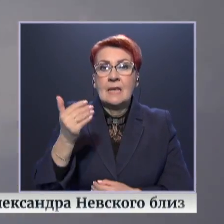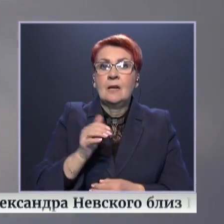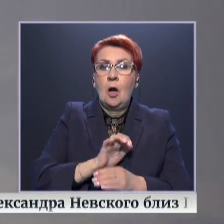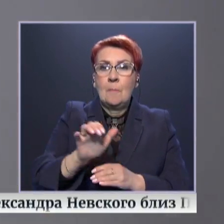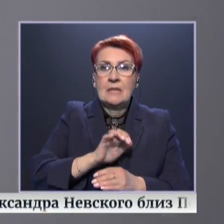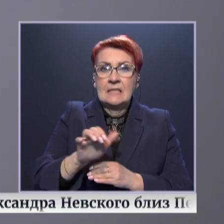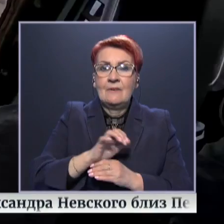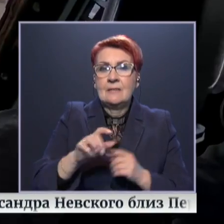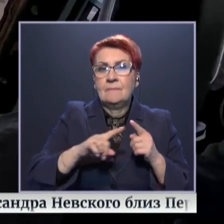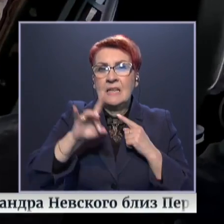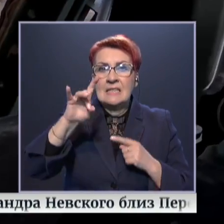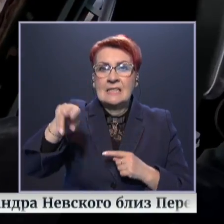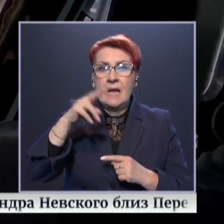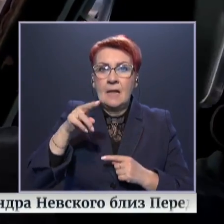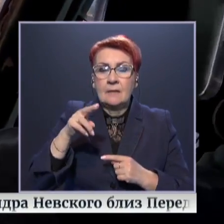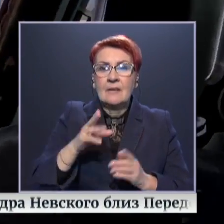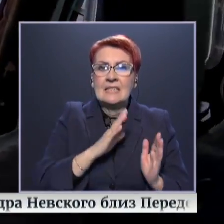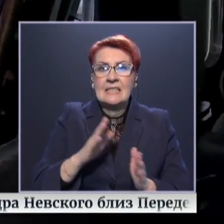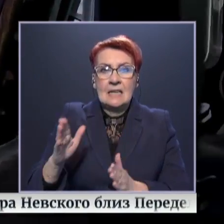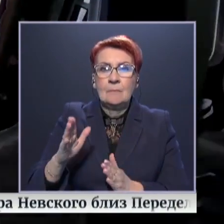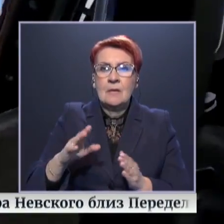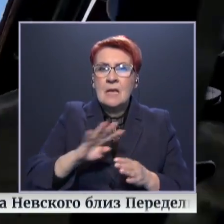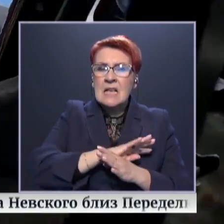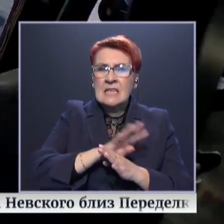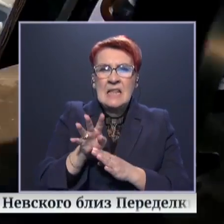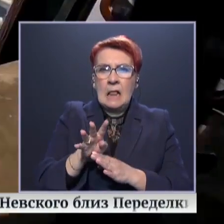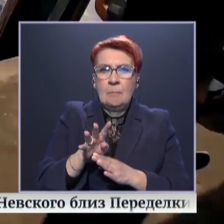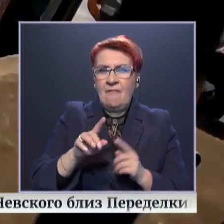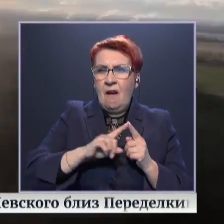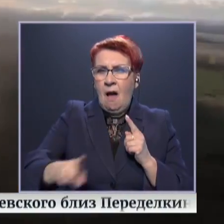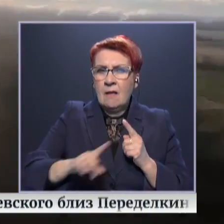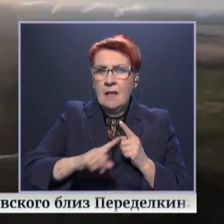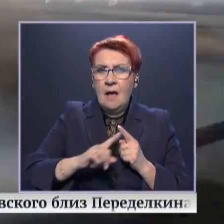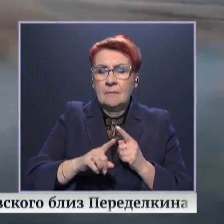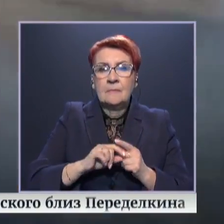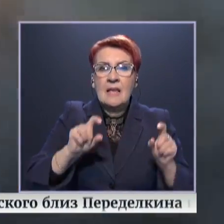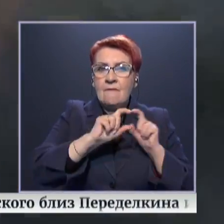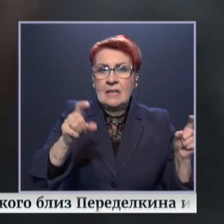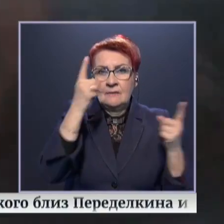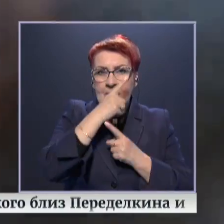снаряды к системам залпового огня уточнили Минобороны военным ведомстве сообщили также о боевых действиях